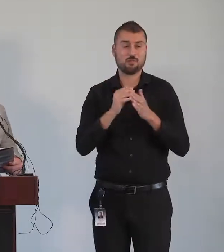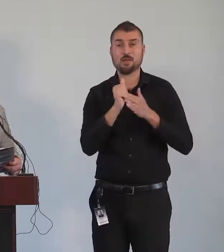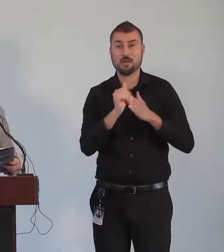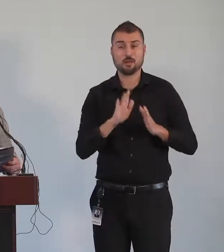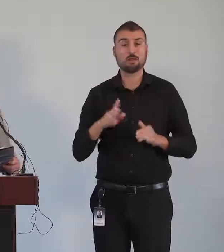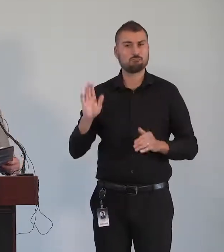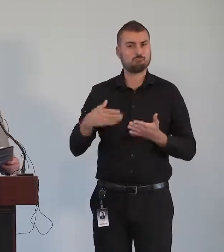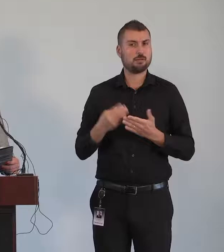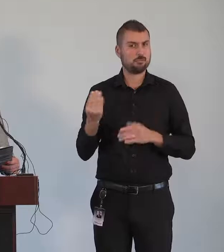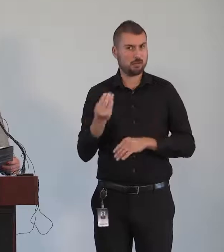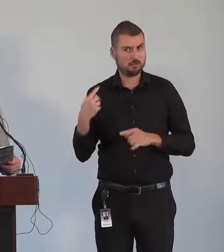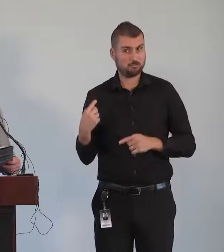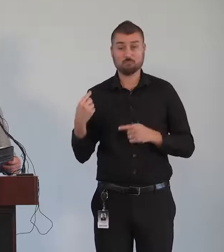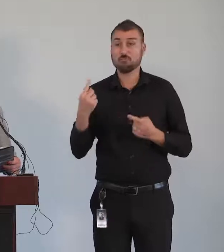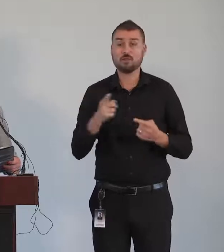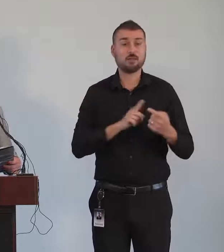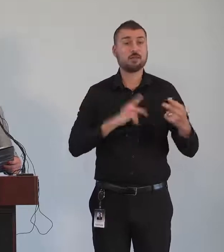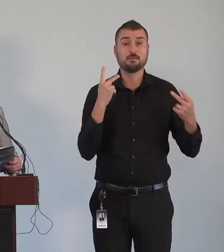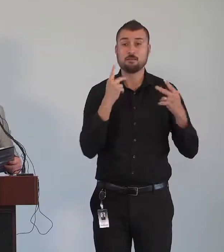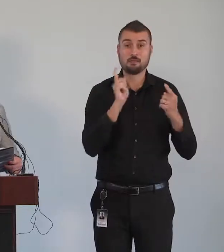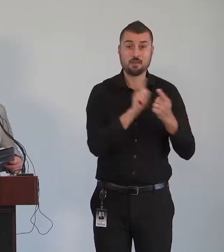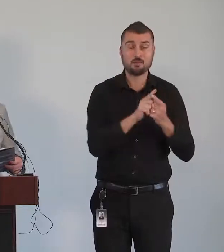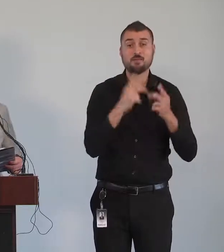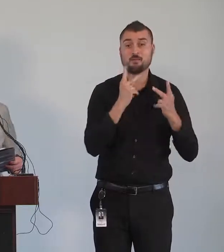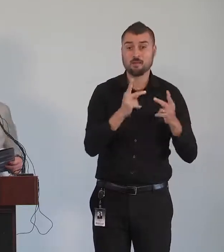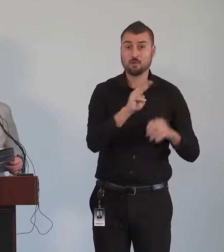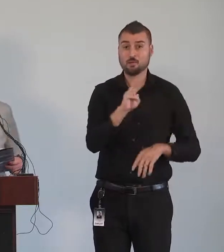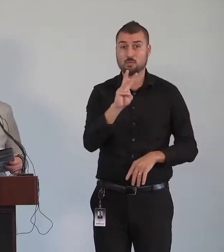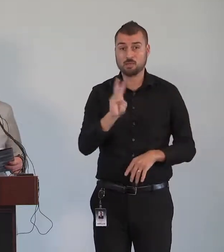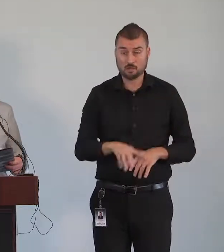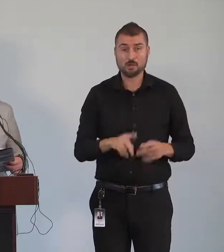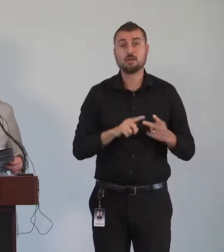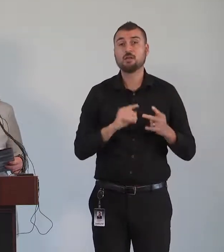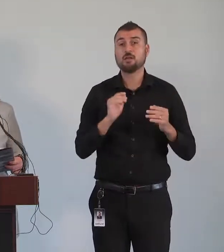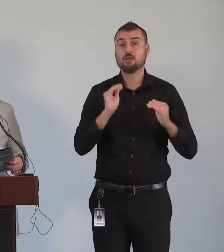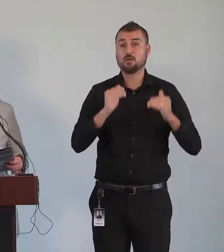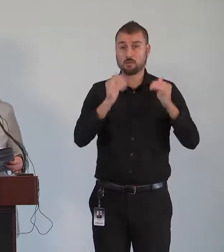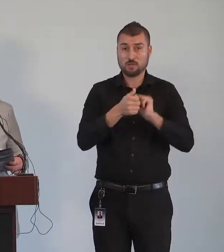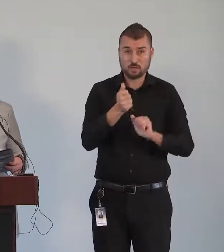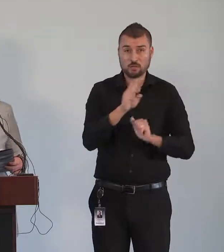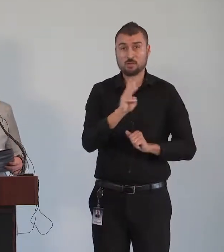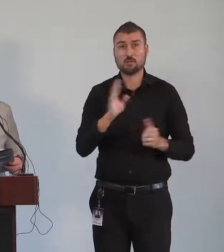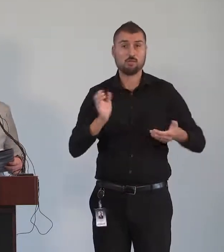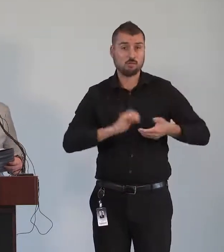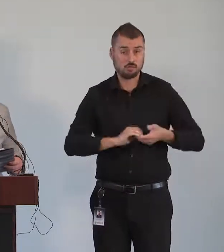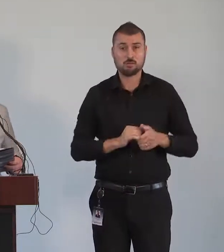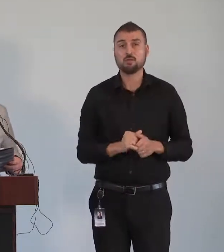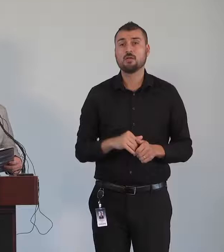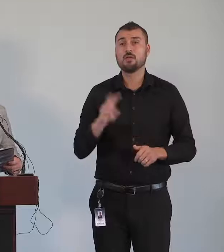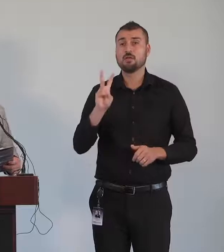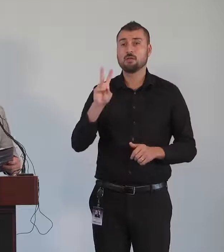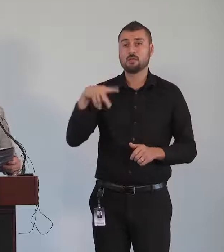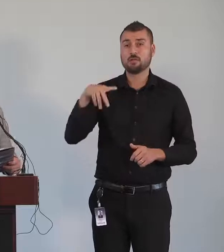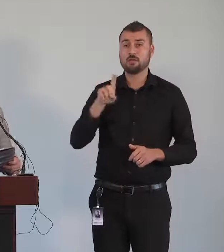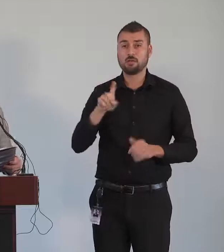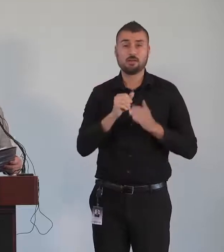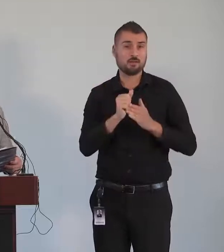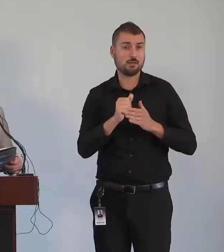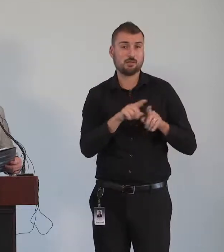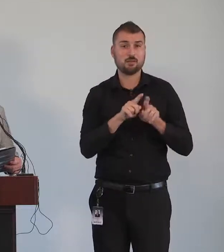se reunieron con Visit Wichita, la gran asociación de Wichita, el liderazgo del WPD y el personal de comando,